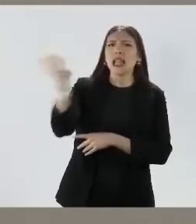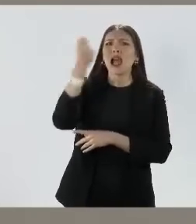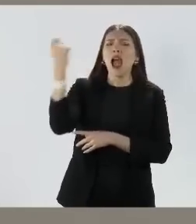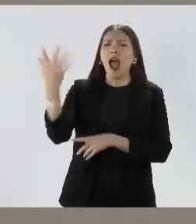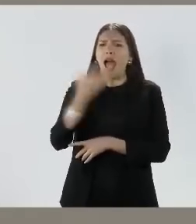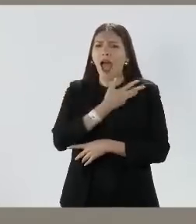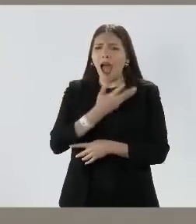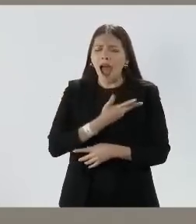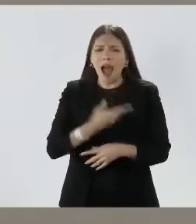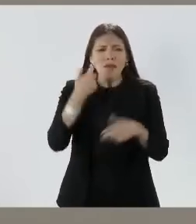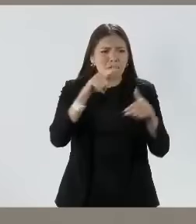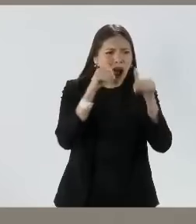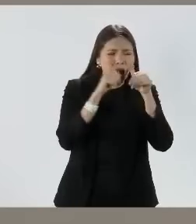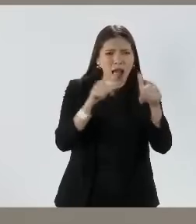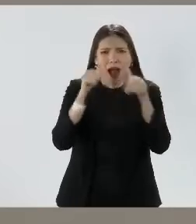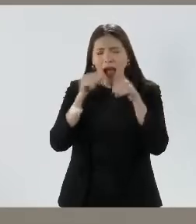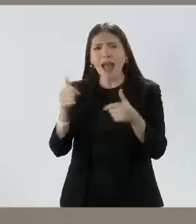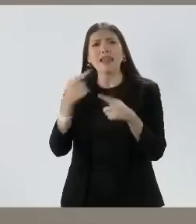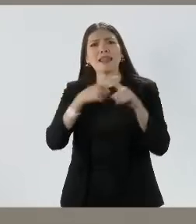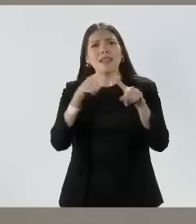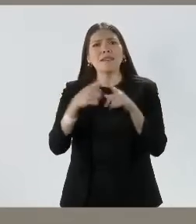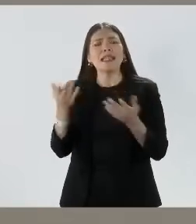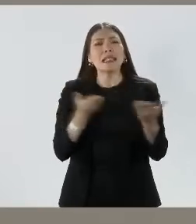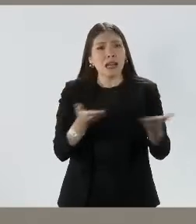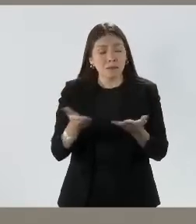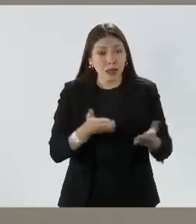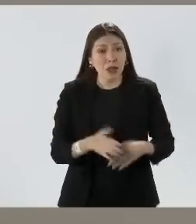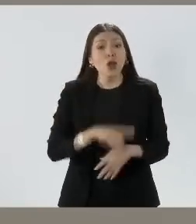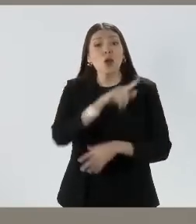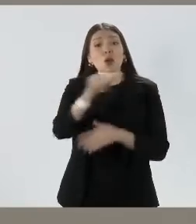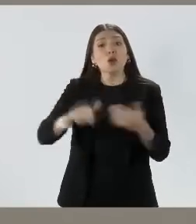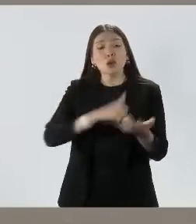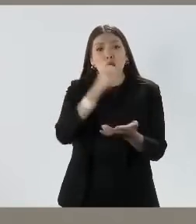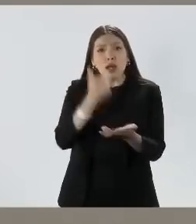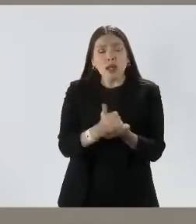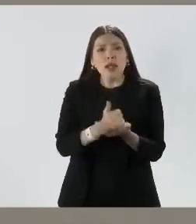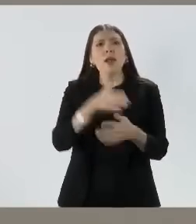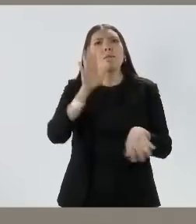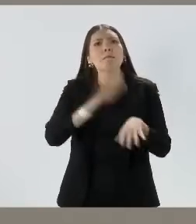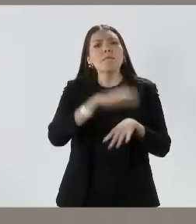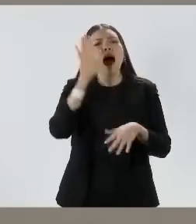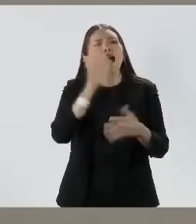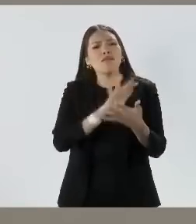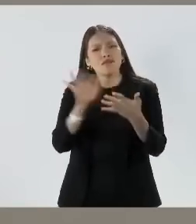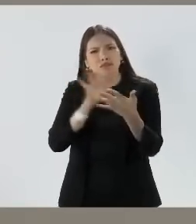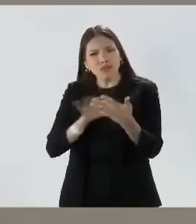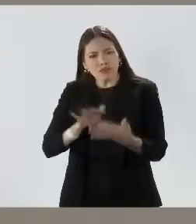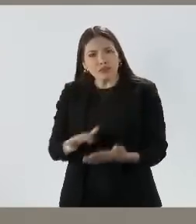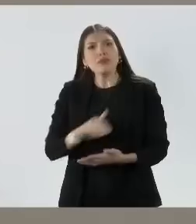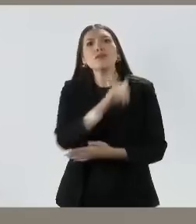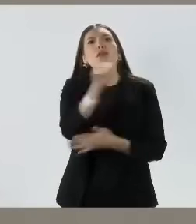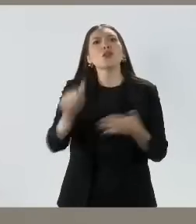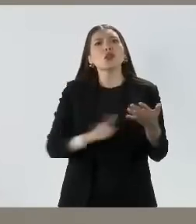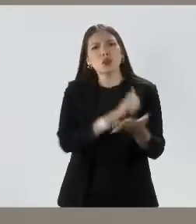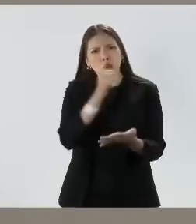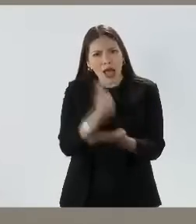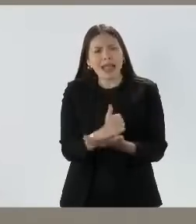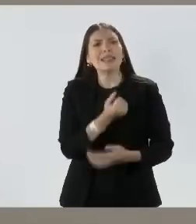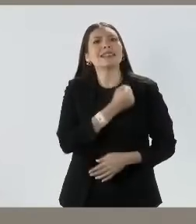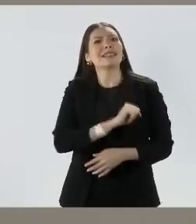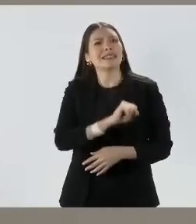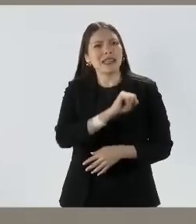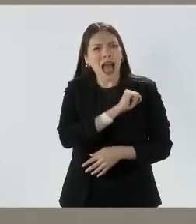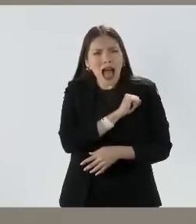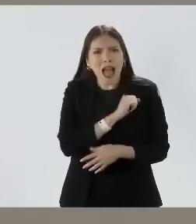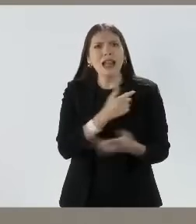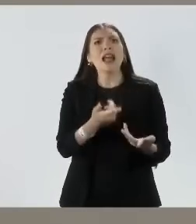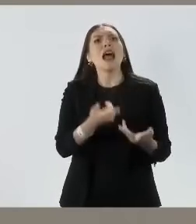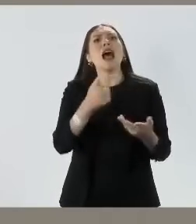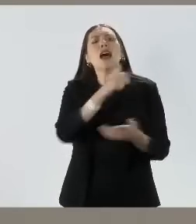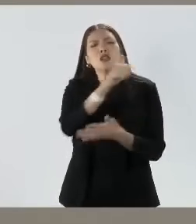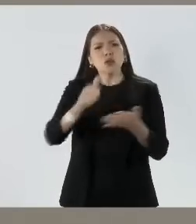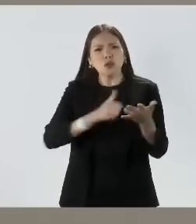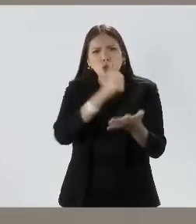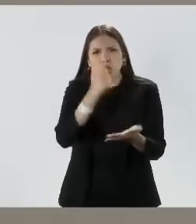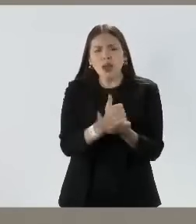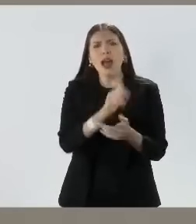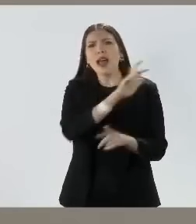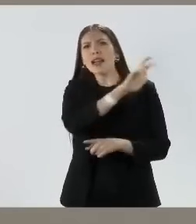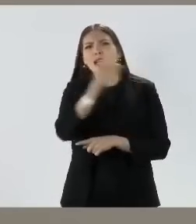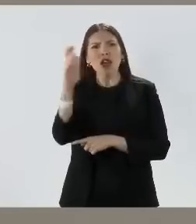una ciudad la más lectora una ciudad saludable una ciudad que respeta que reconoce el derecho